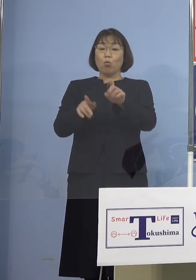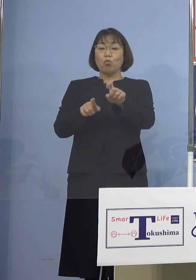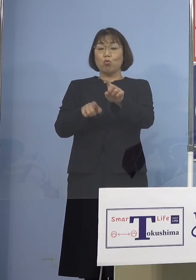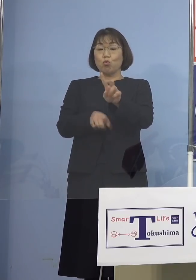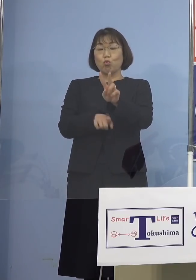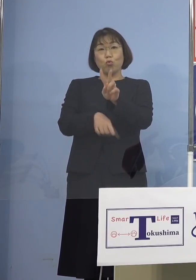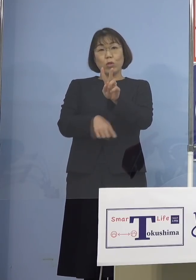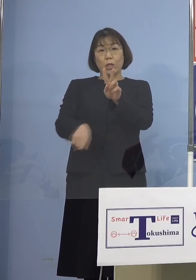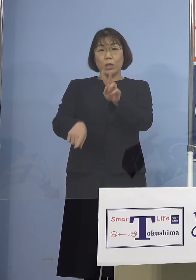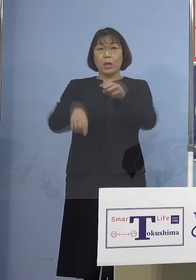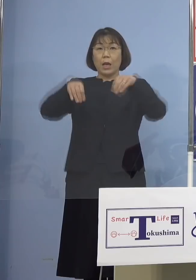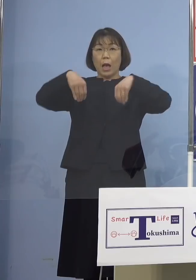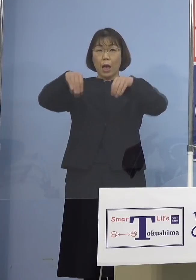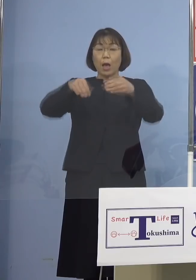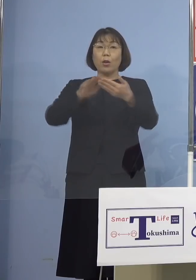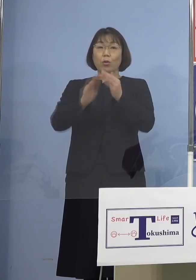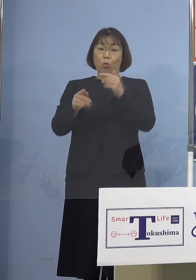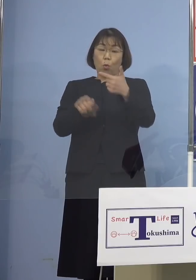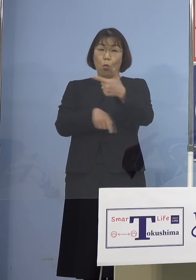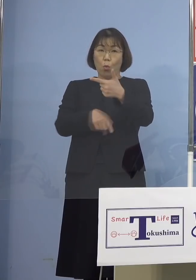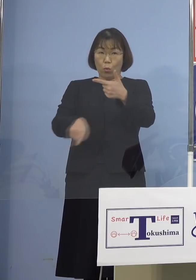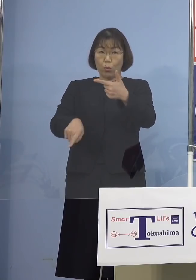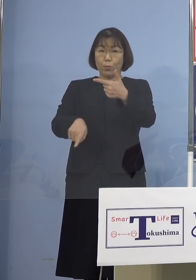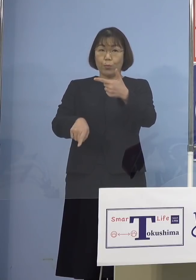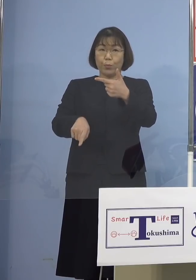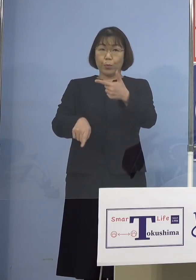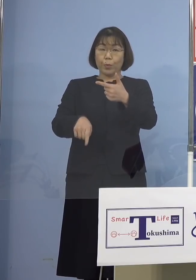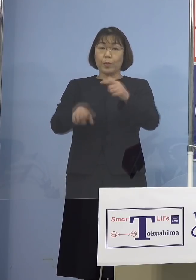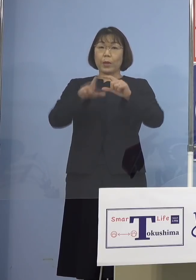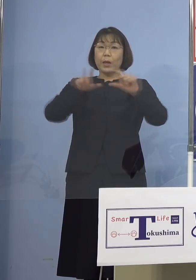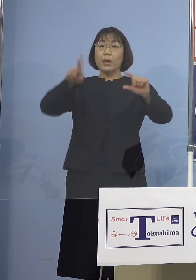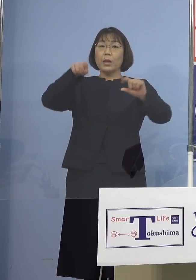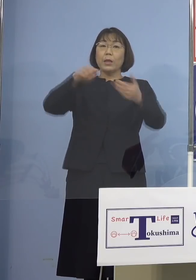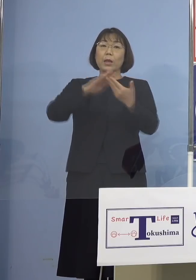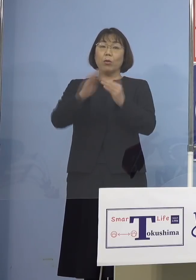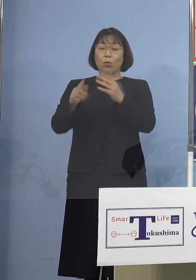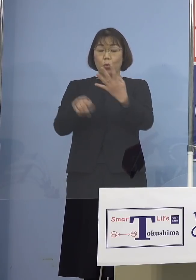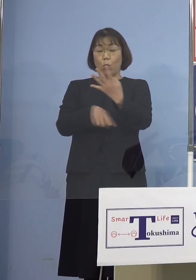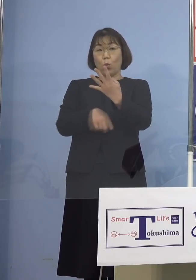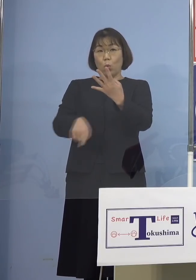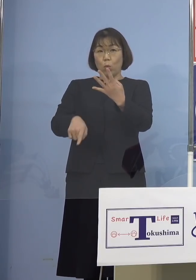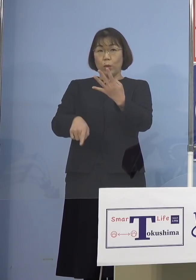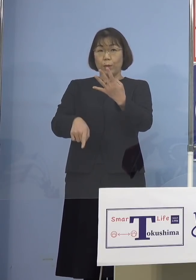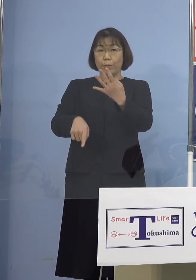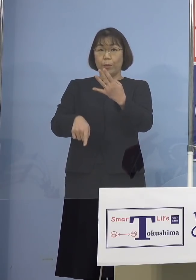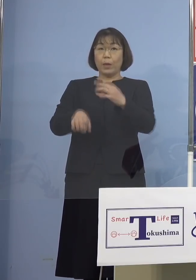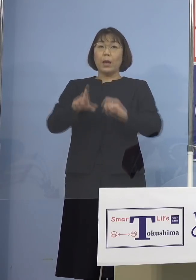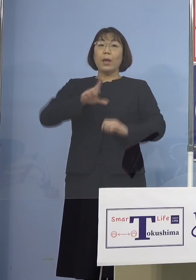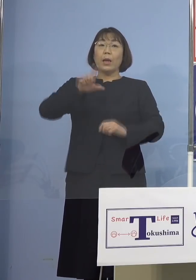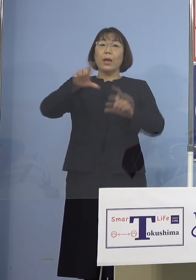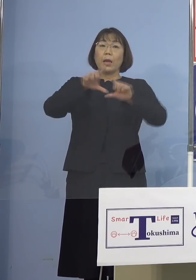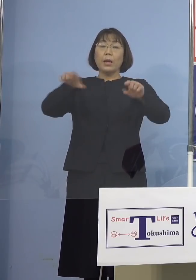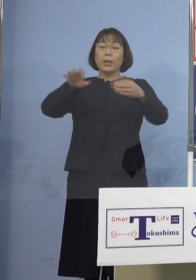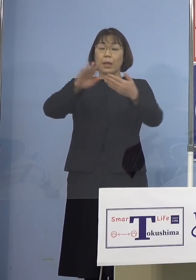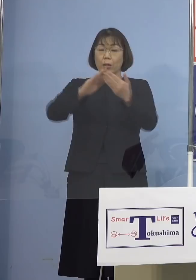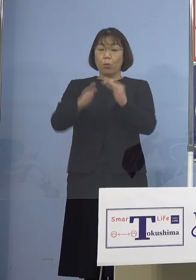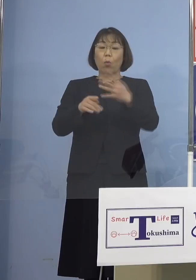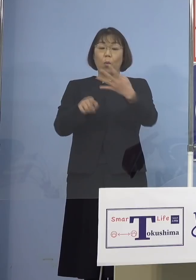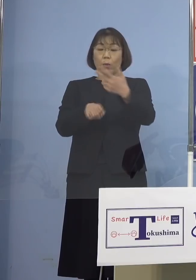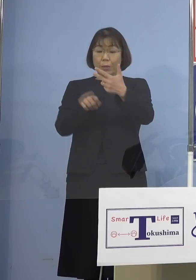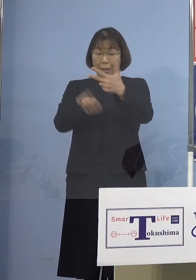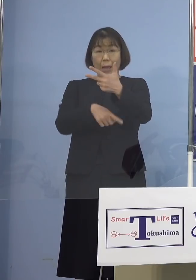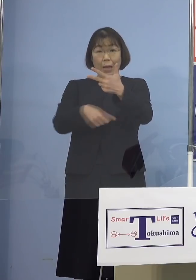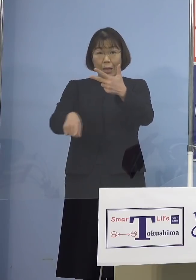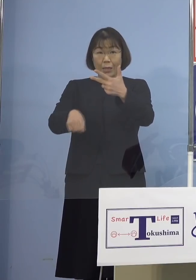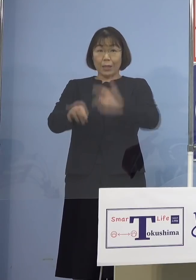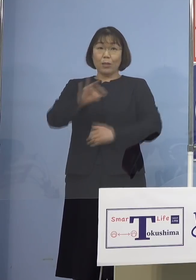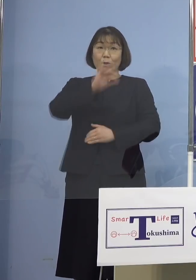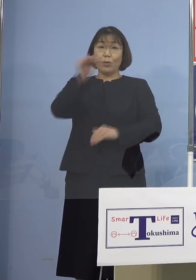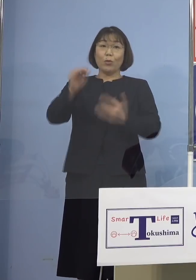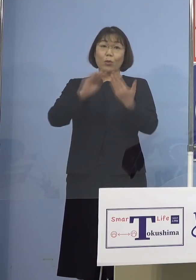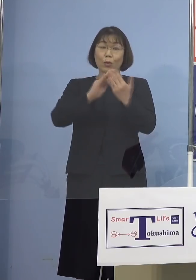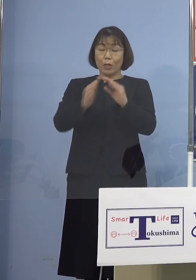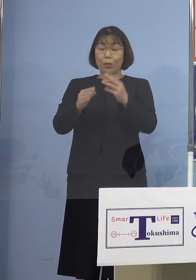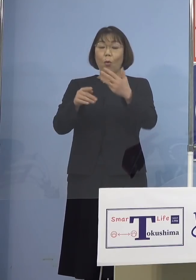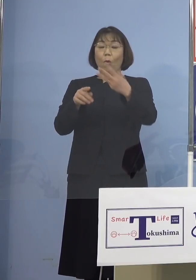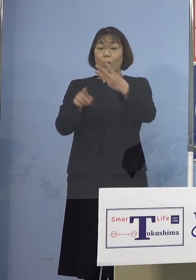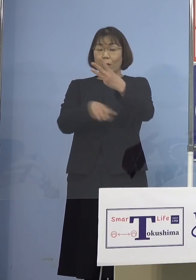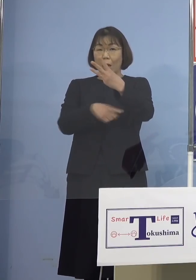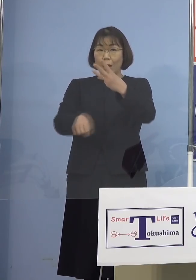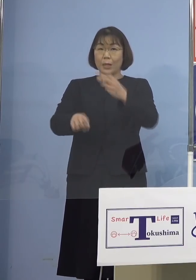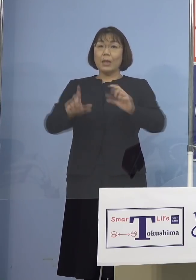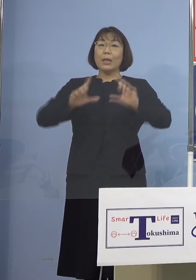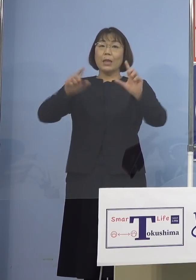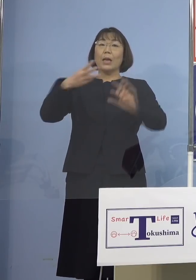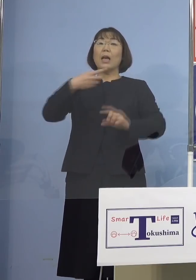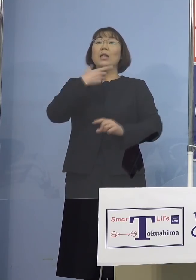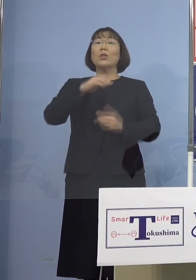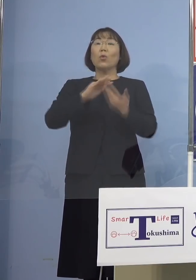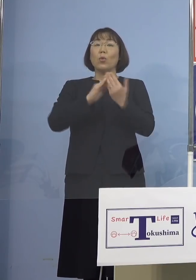藍住町6名、板野町4名、上板町7名 つるぎ町3名、東みよし町3名